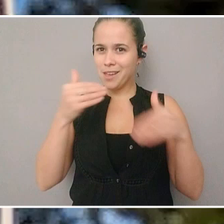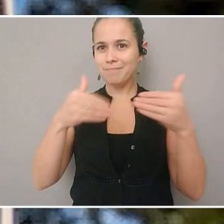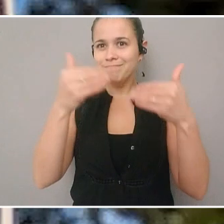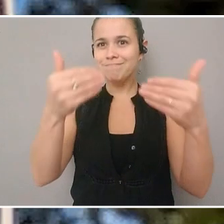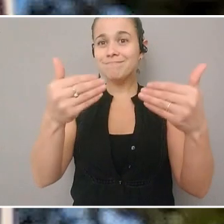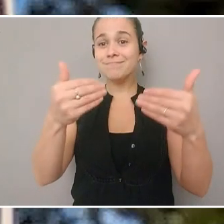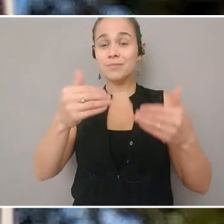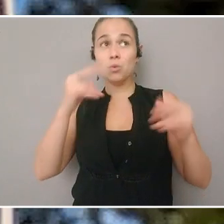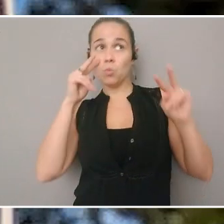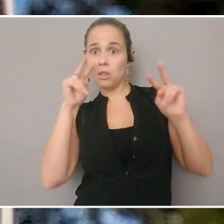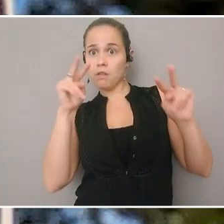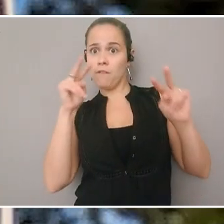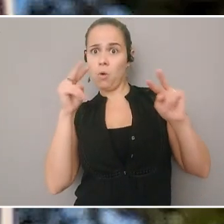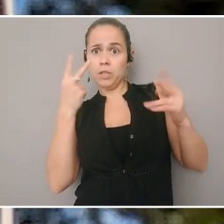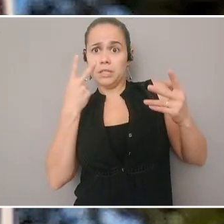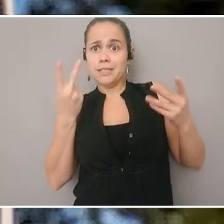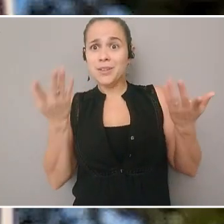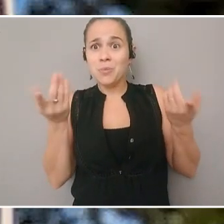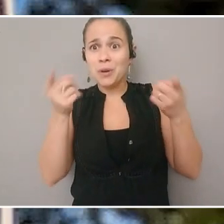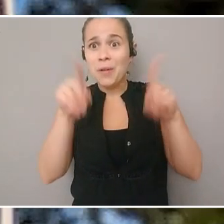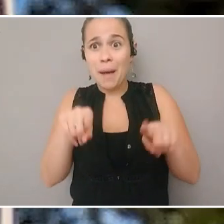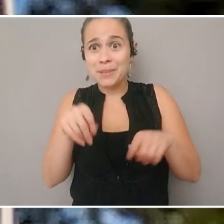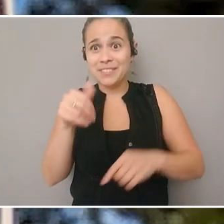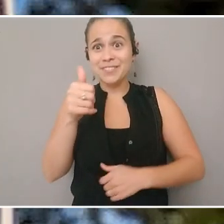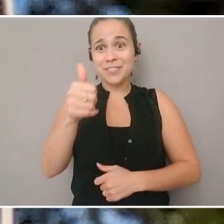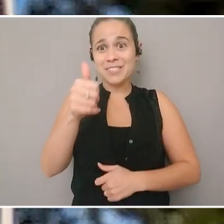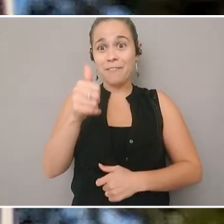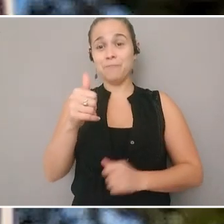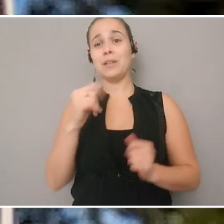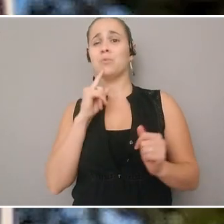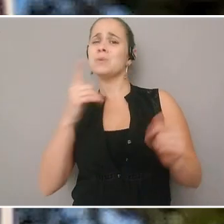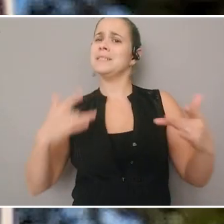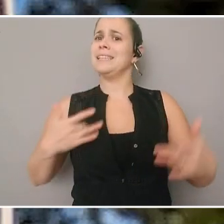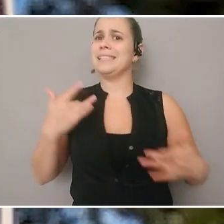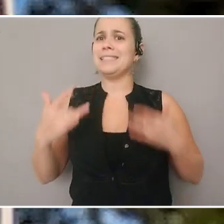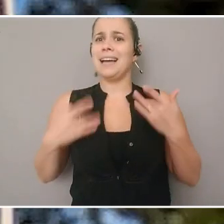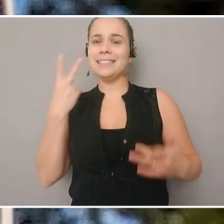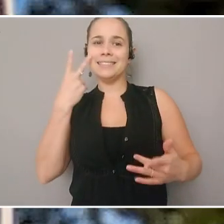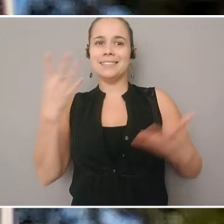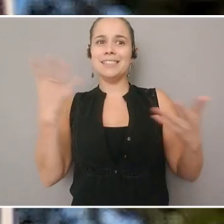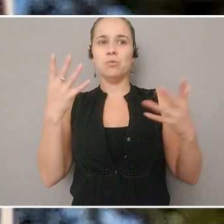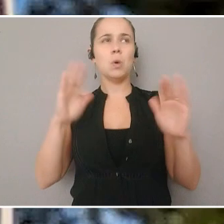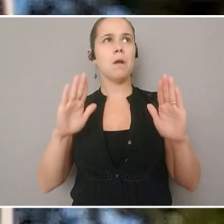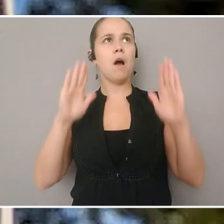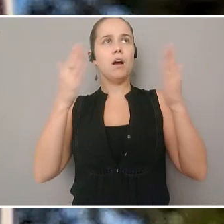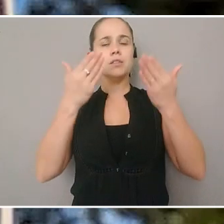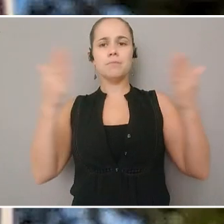en lo que se convertirán y esperarámos ansiosamente